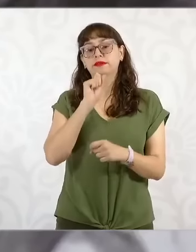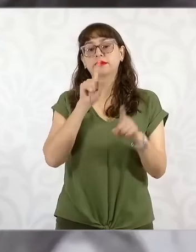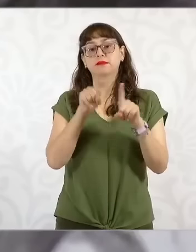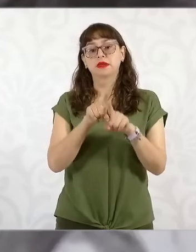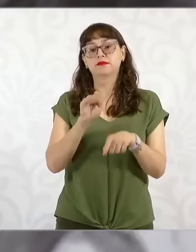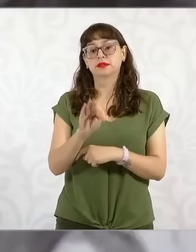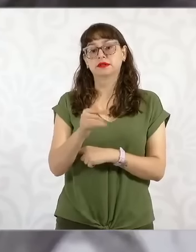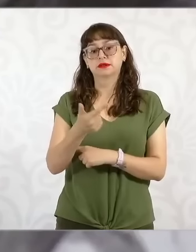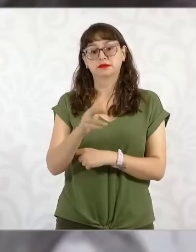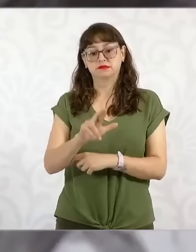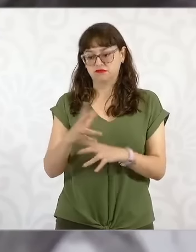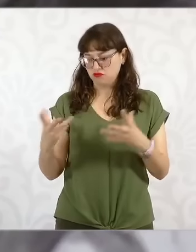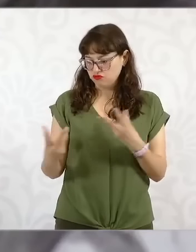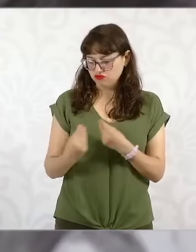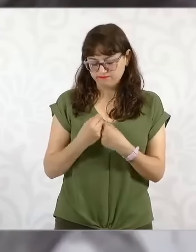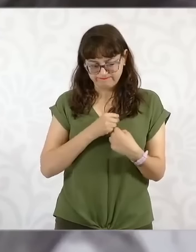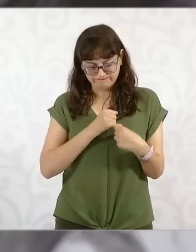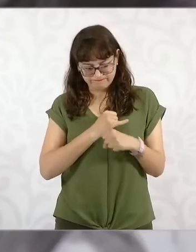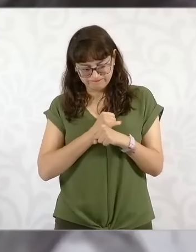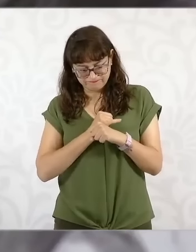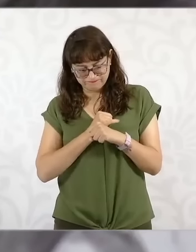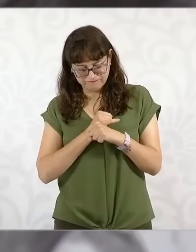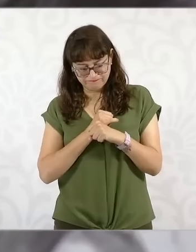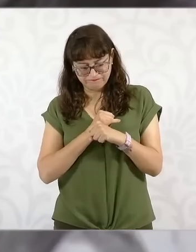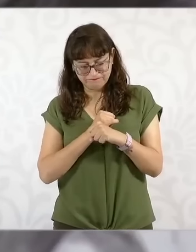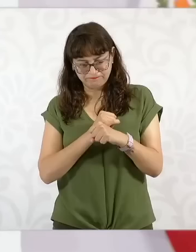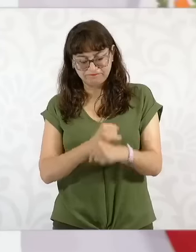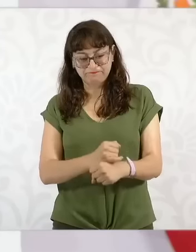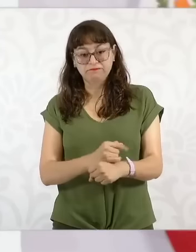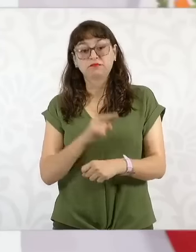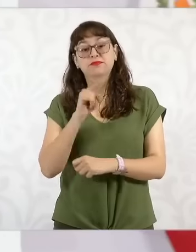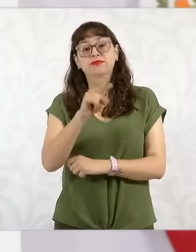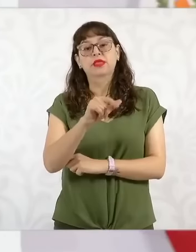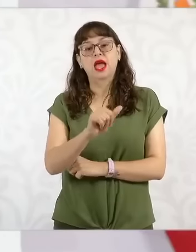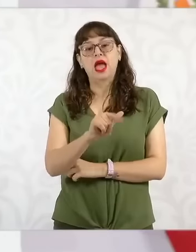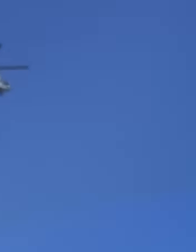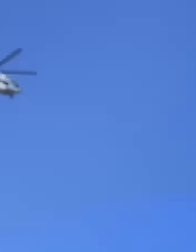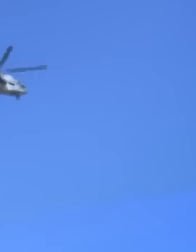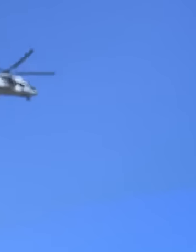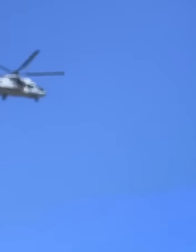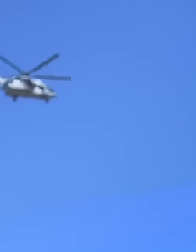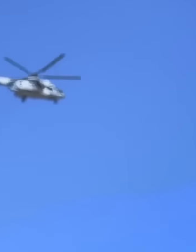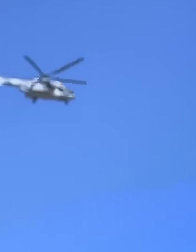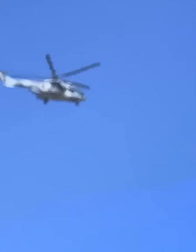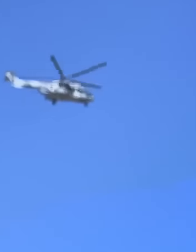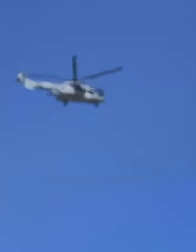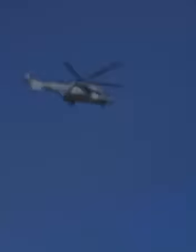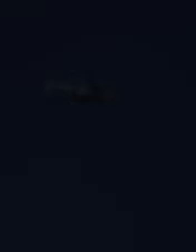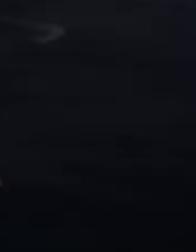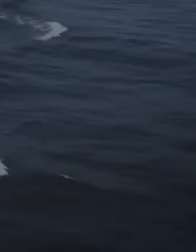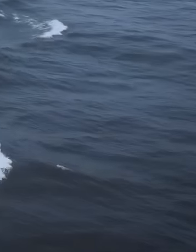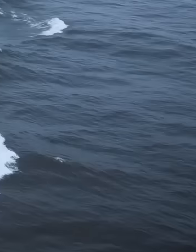desnudando cómo operaron en la sombra durante tanto tiempo. Hoy [música] ese margen de maniobra